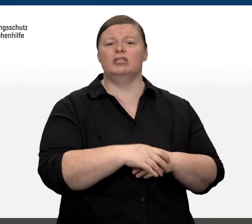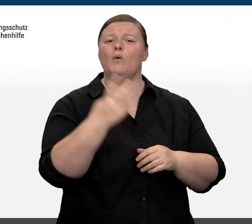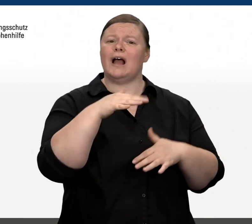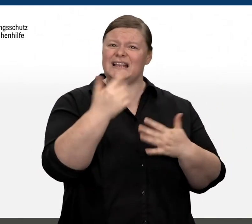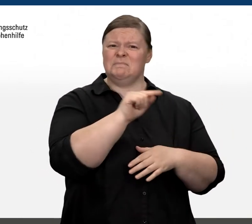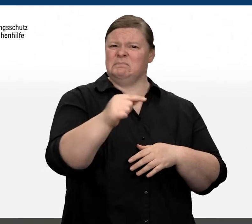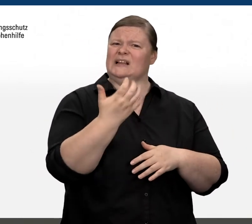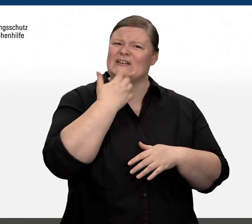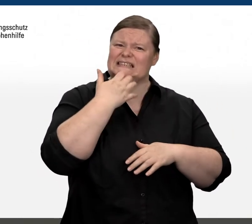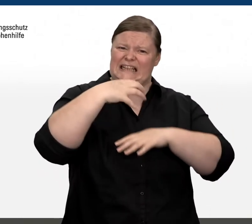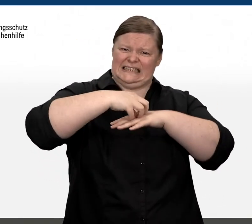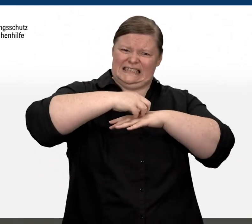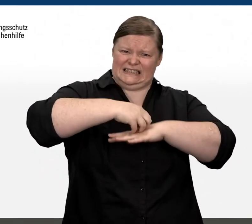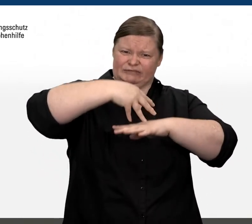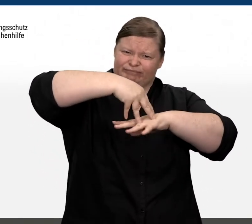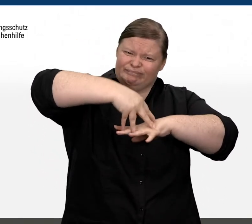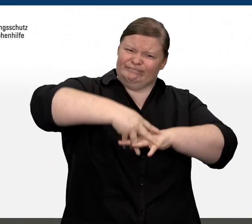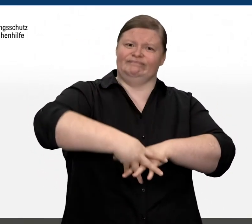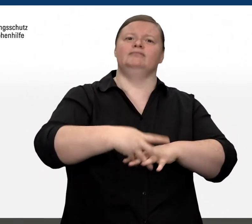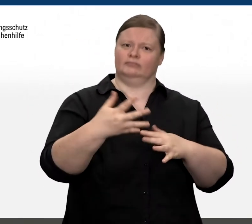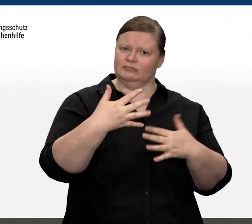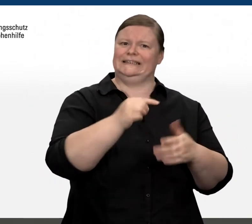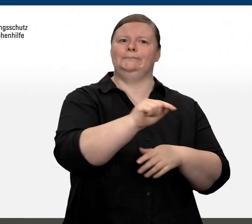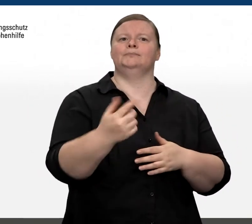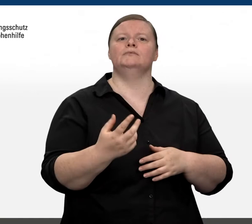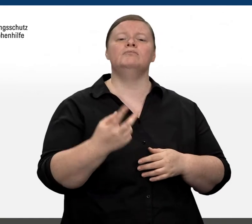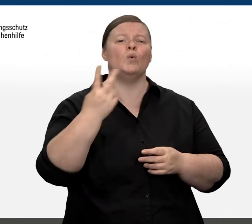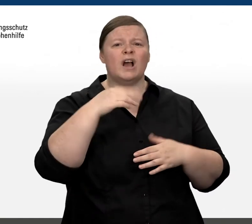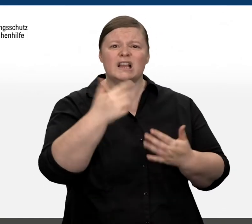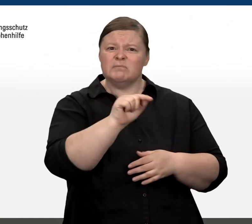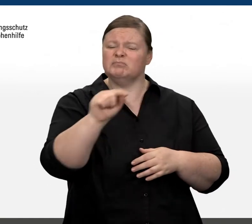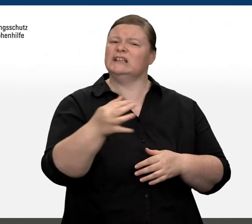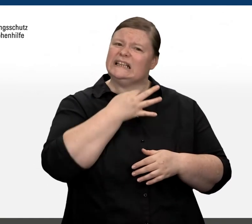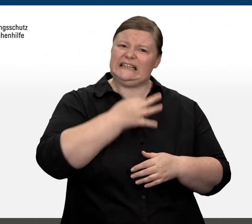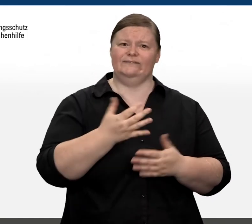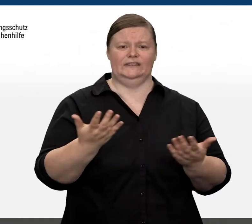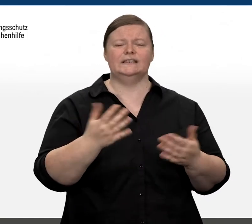können ätzend wirken oder sind giftig.